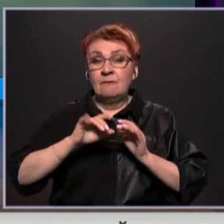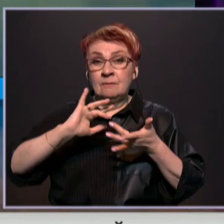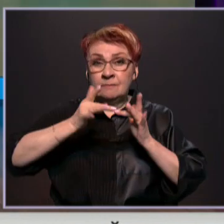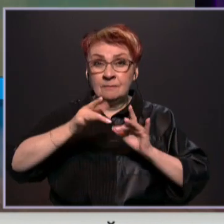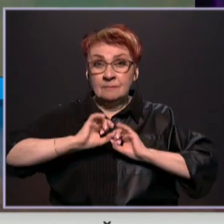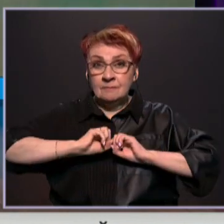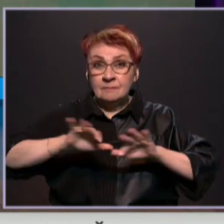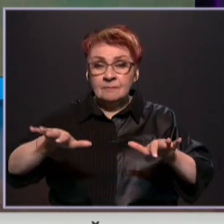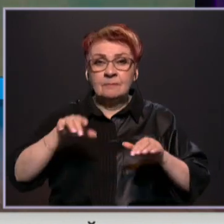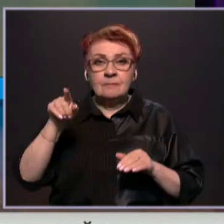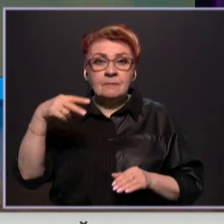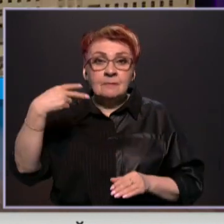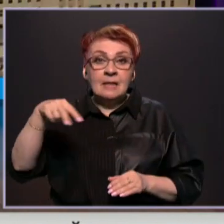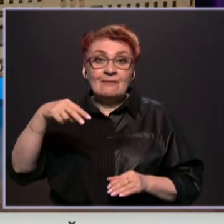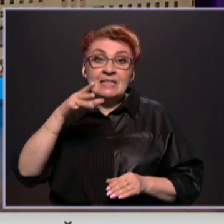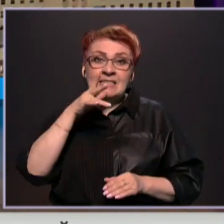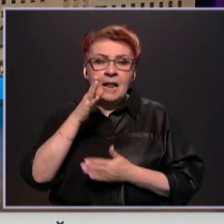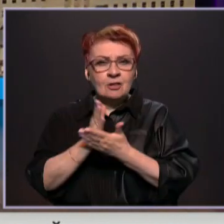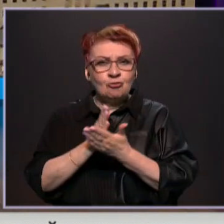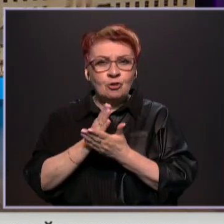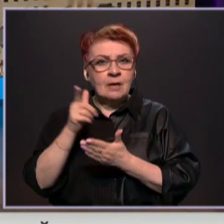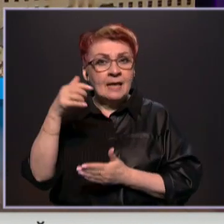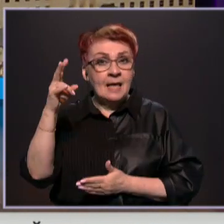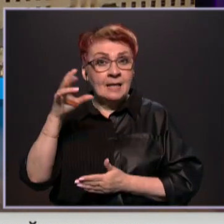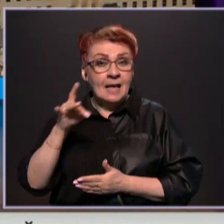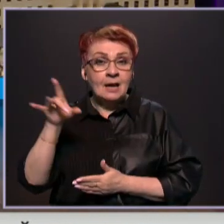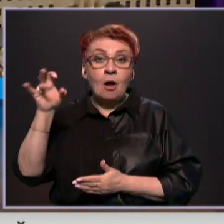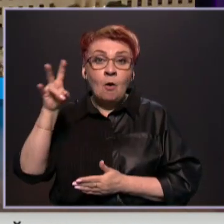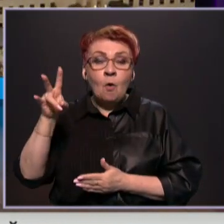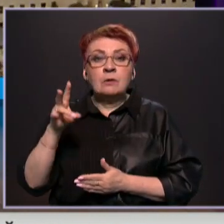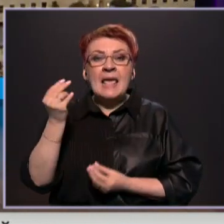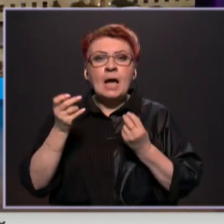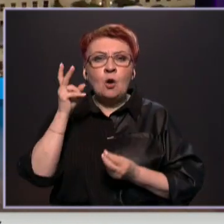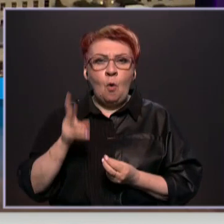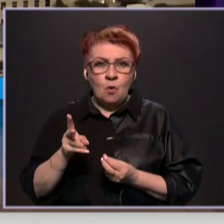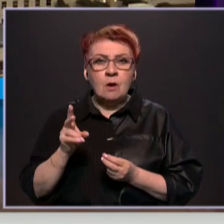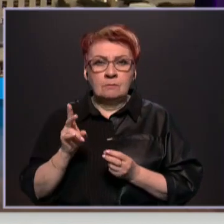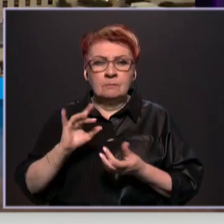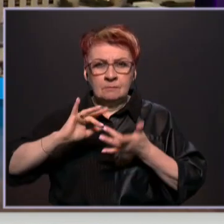состоит двадцатилетний Геймер который работал на военной базе напомним в сеть попали материалы где